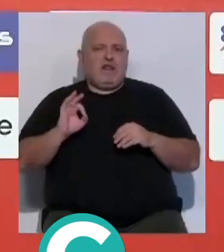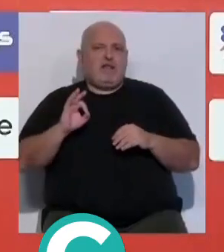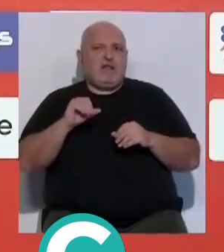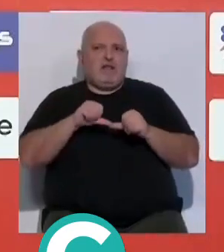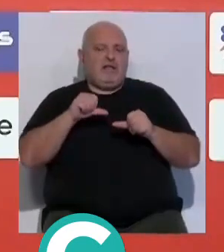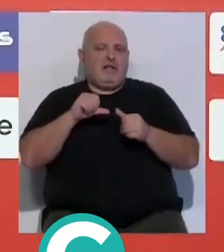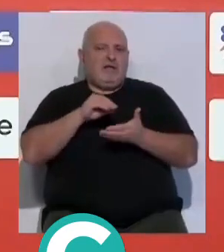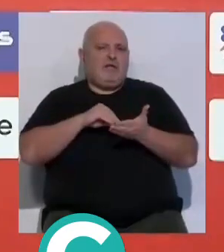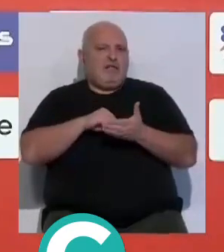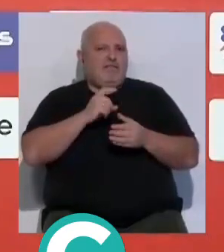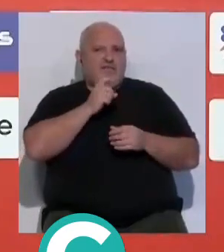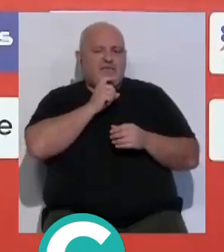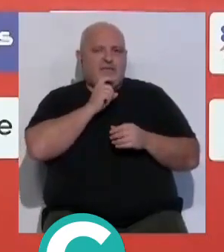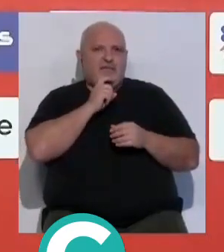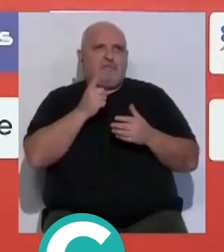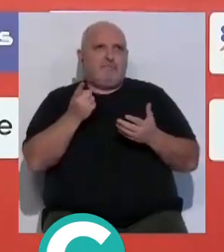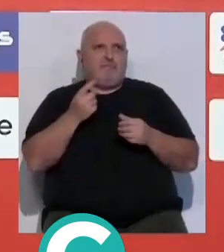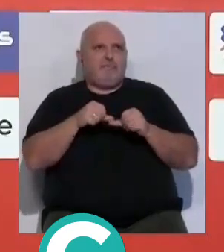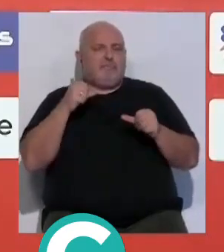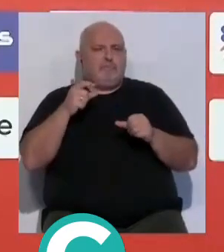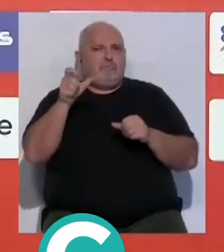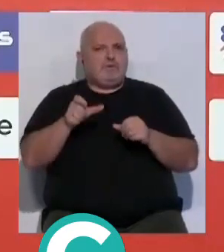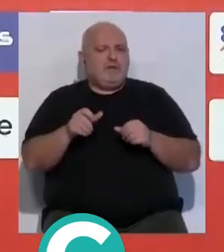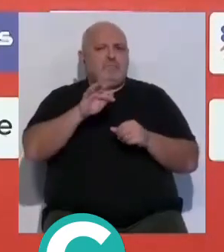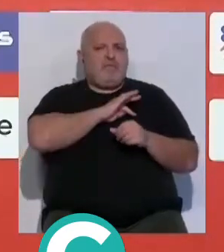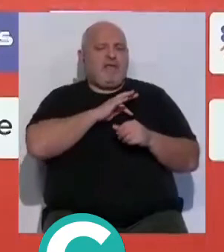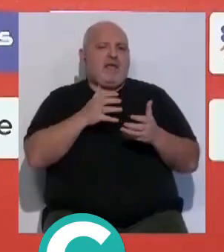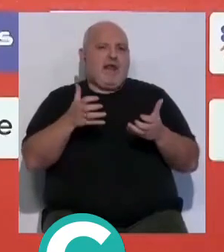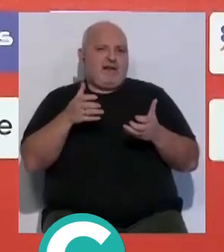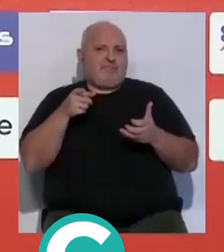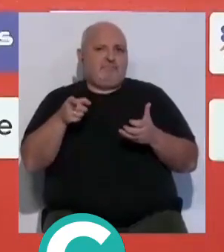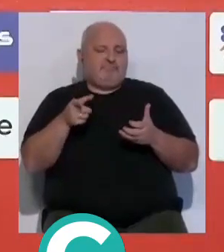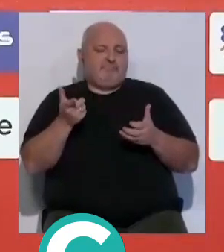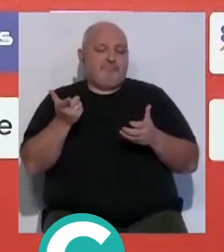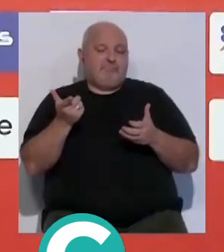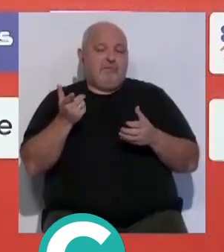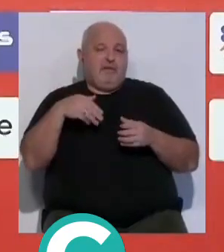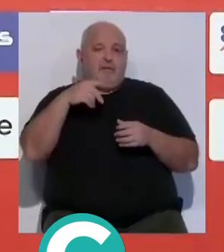que sean muy difícil han dicho Mira esta persona merecía ganar y esta persona era Messi no Entonces